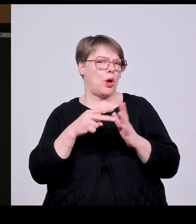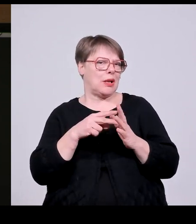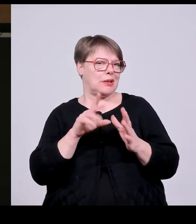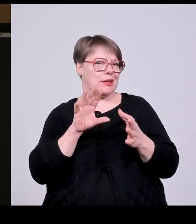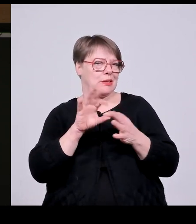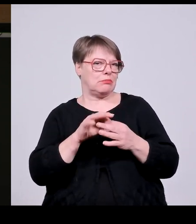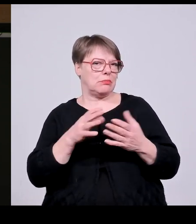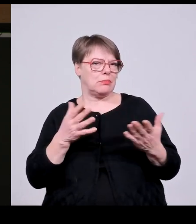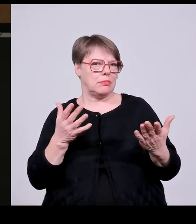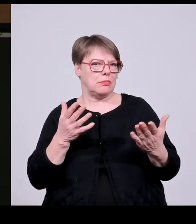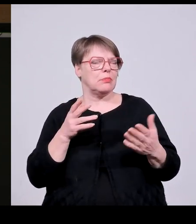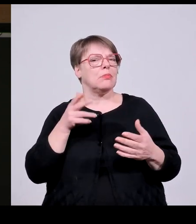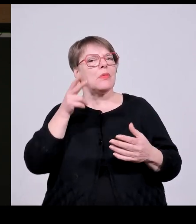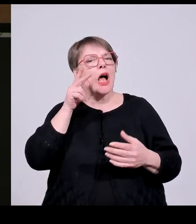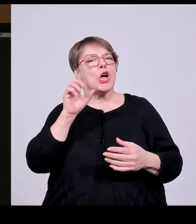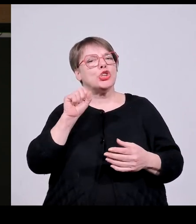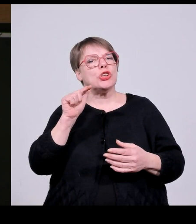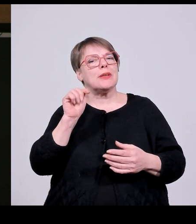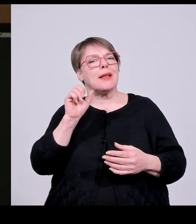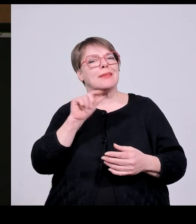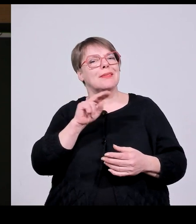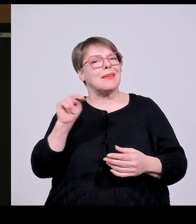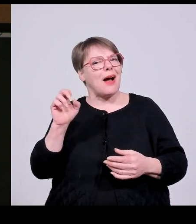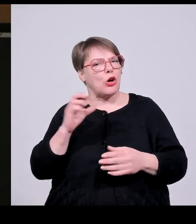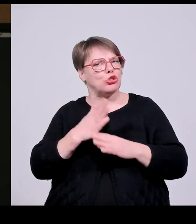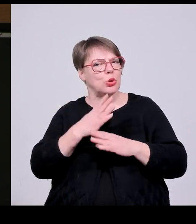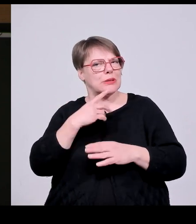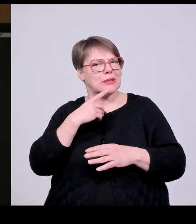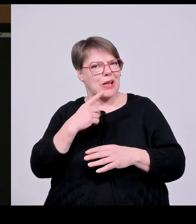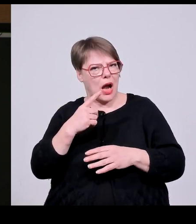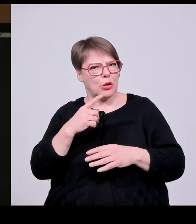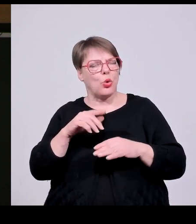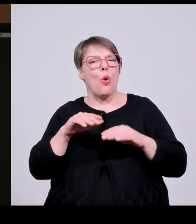Stimmen der durch die SPD geführte Koalition mit der CDU